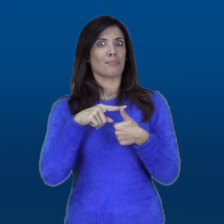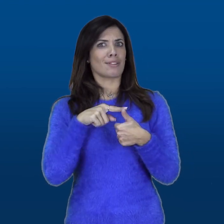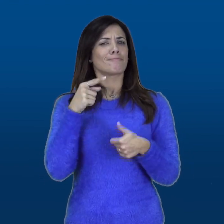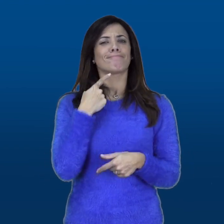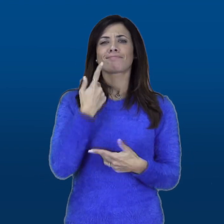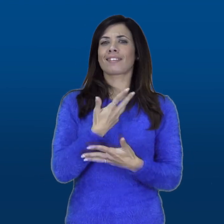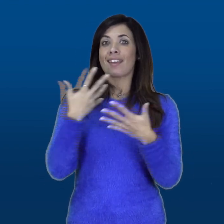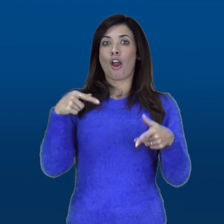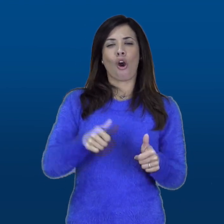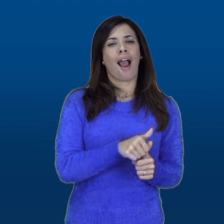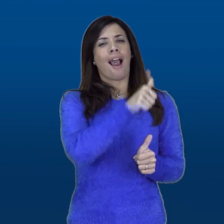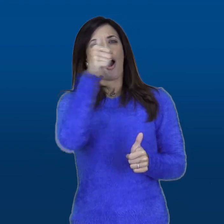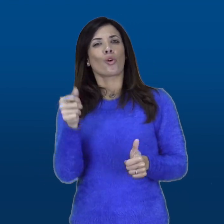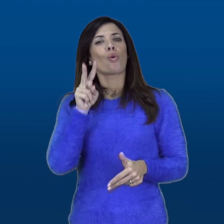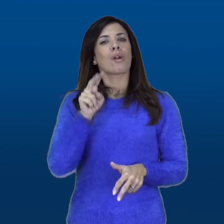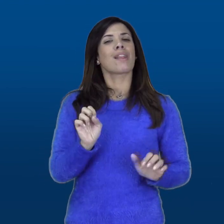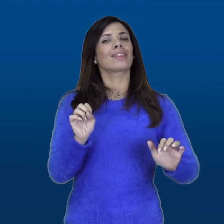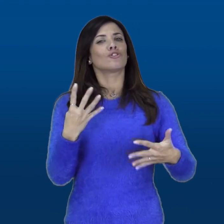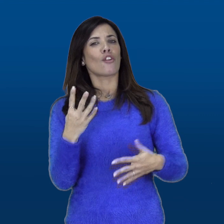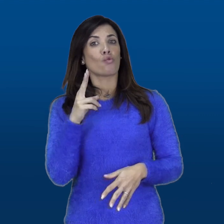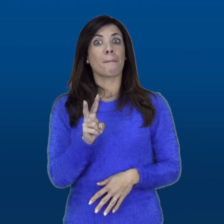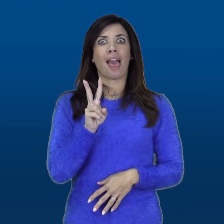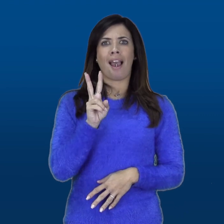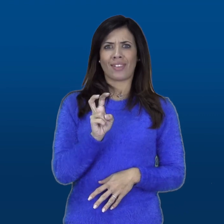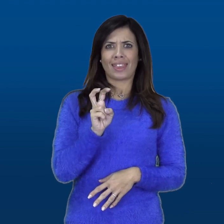una, definisce chiaramente che per l'anno scolastico 2019/2020